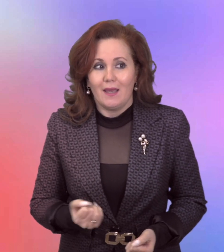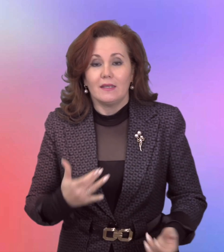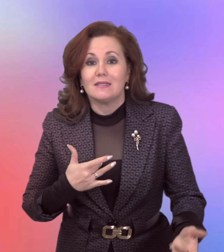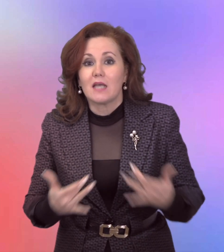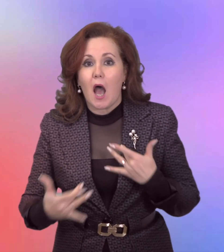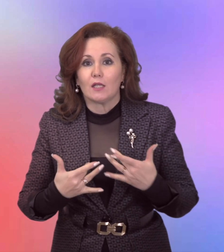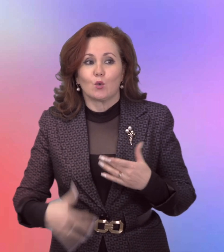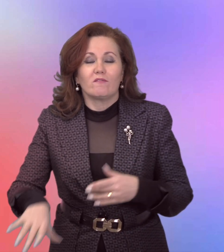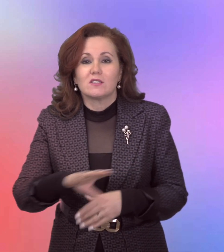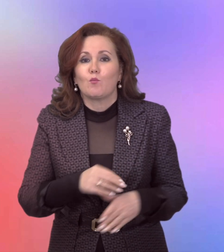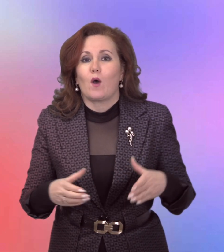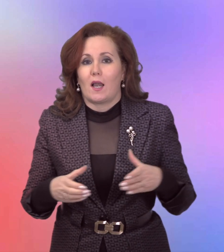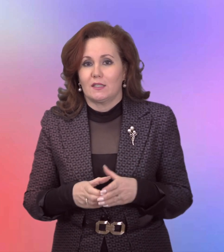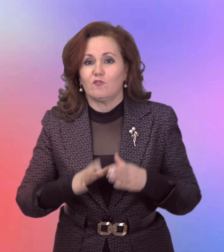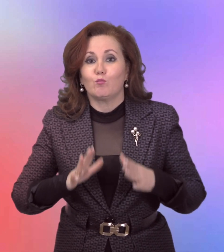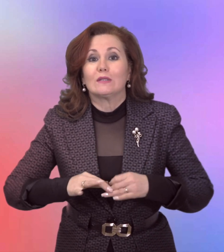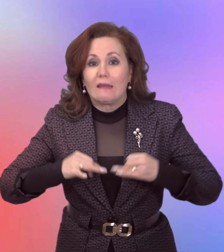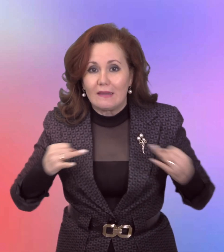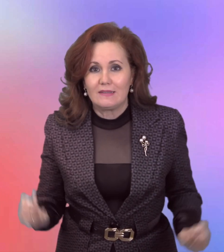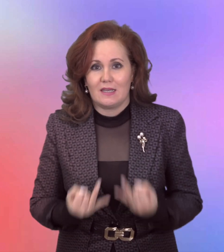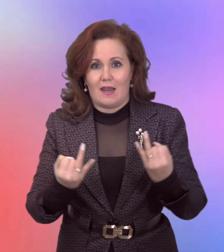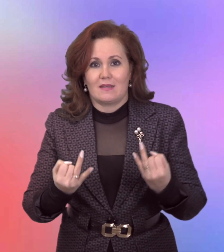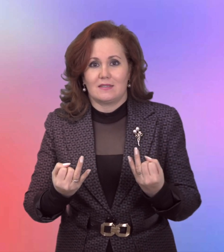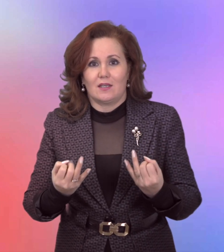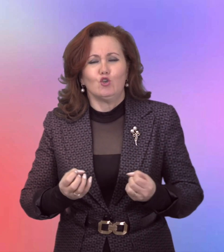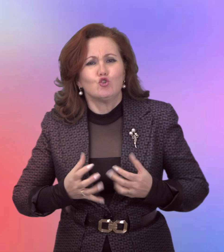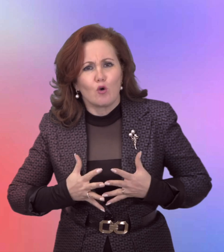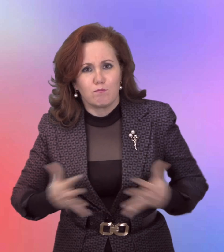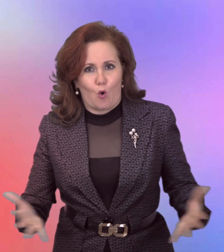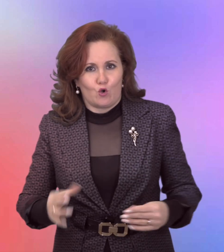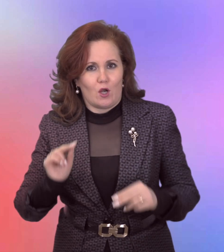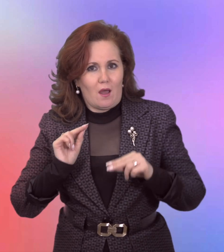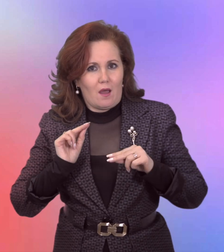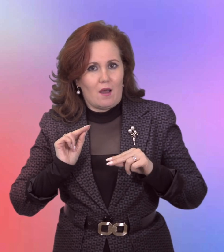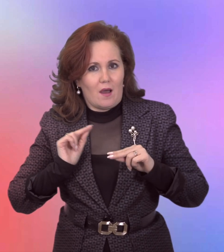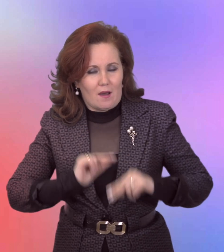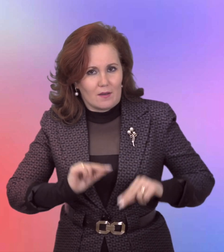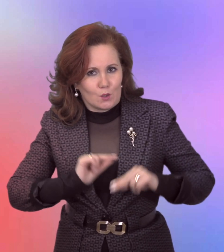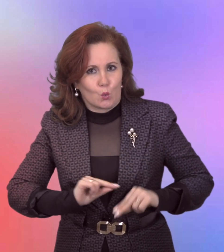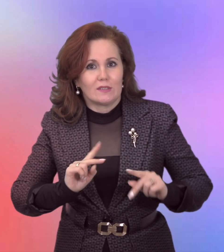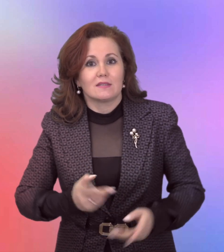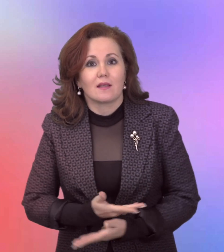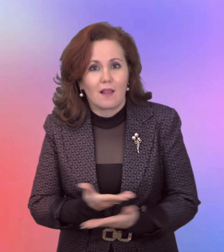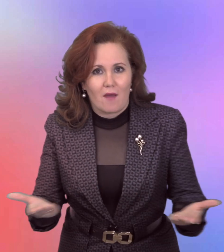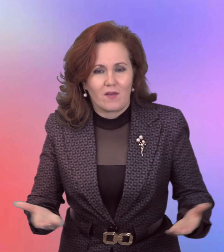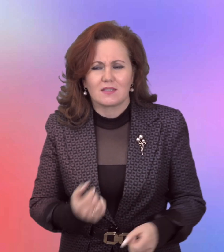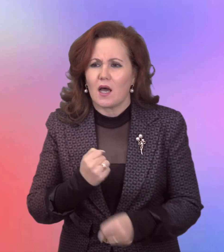Театру и всему коллективу будет еще интереснее трудиться для вас,